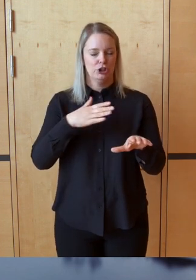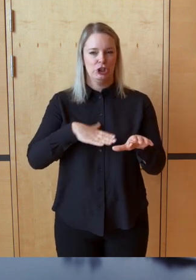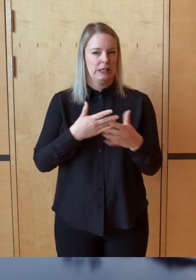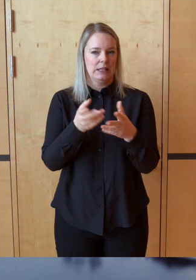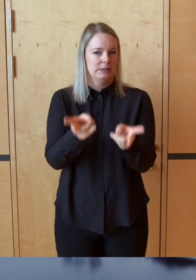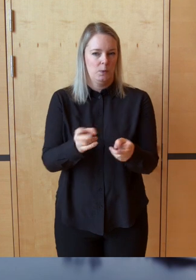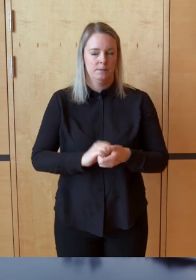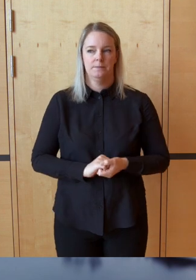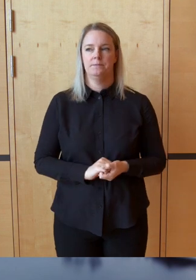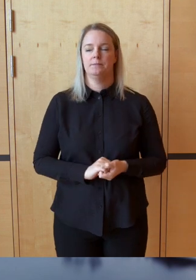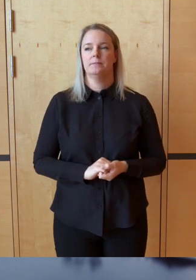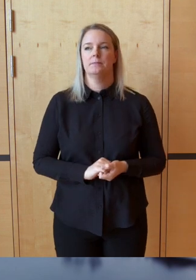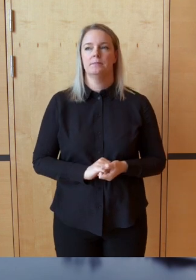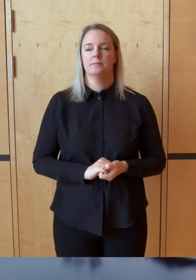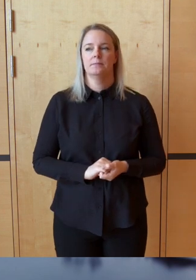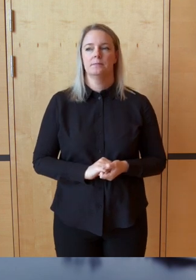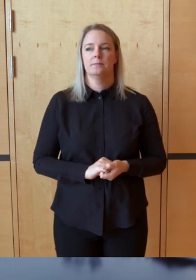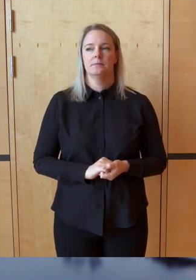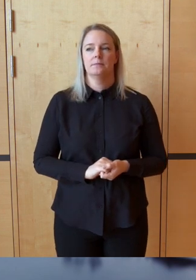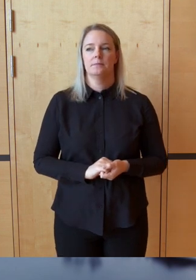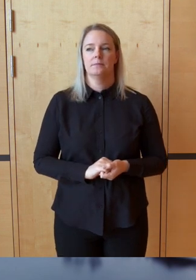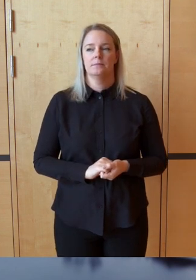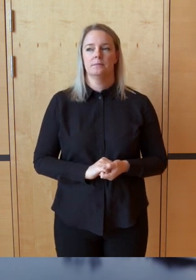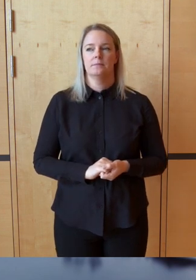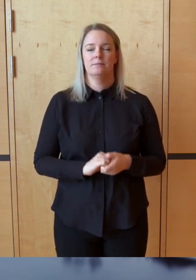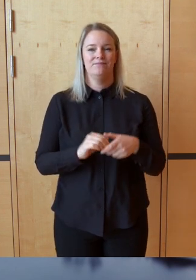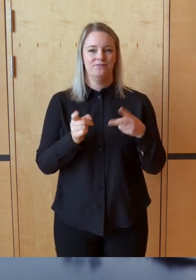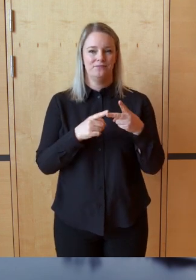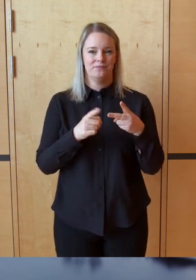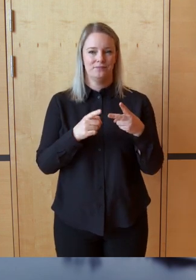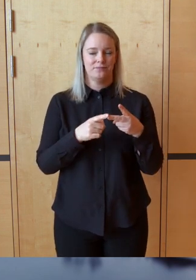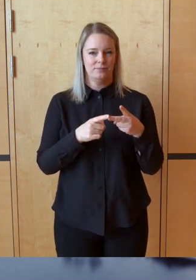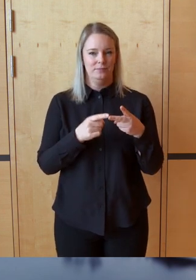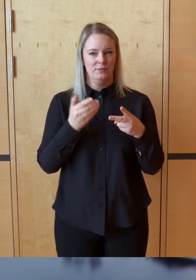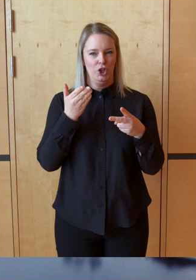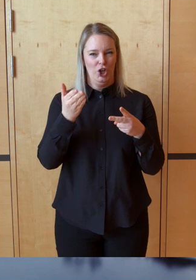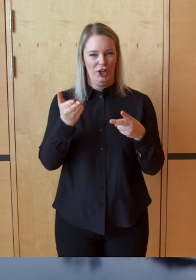Och sen när det gäller Yrkandet kring tiggeriet så